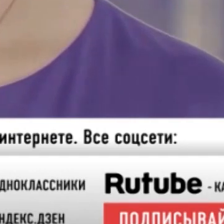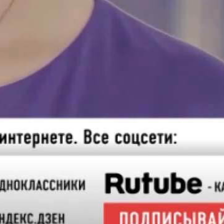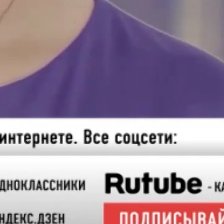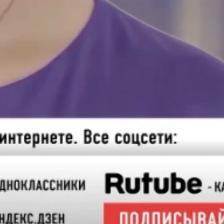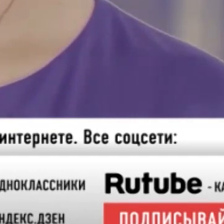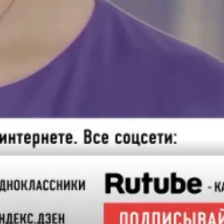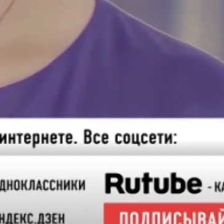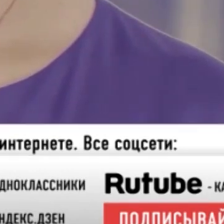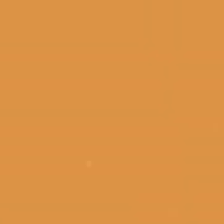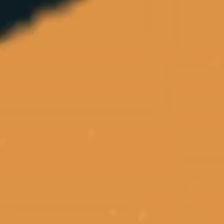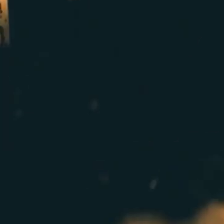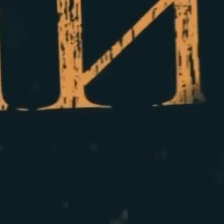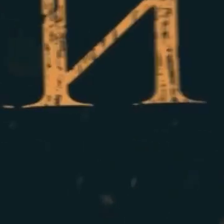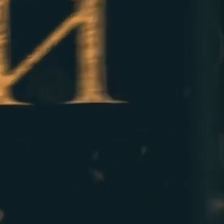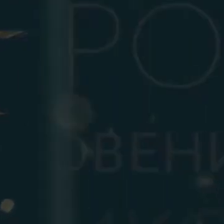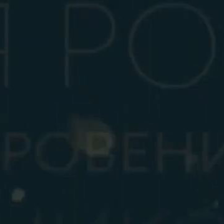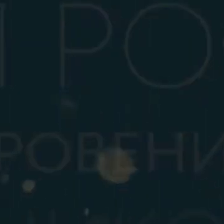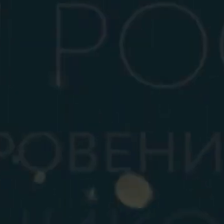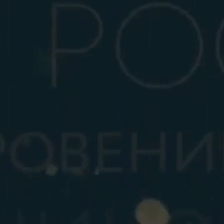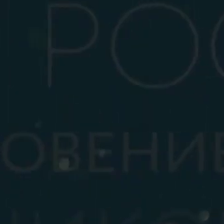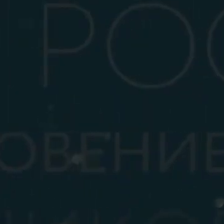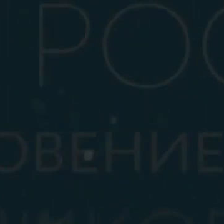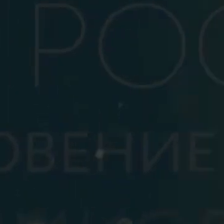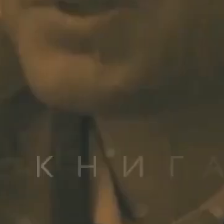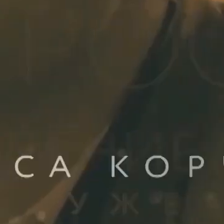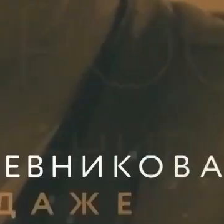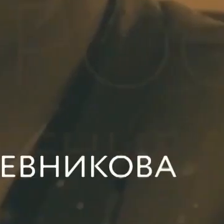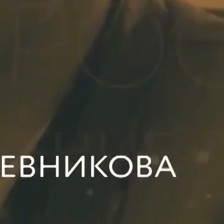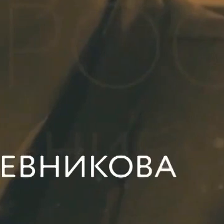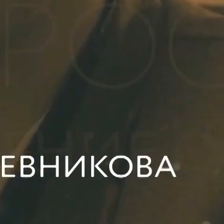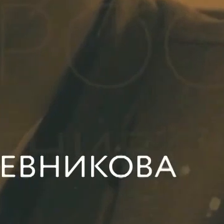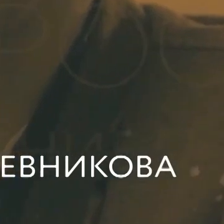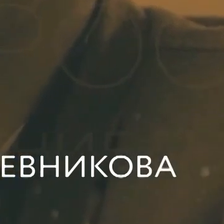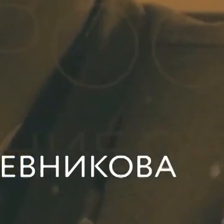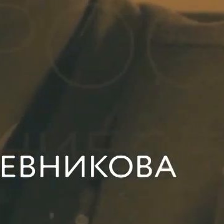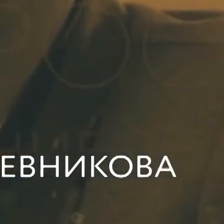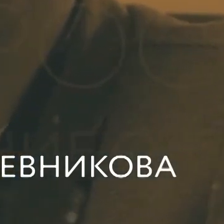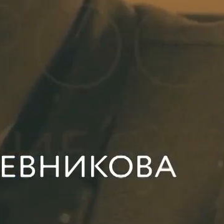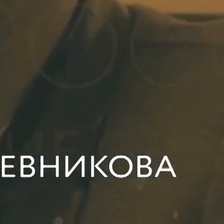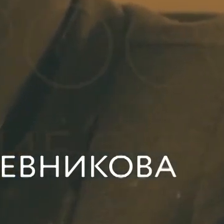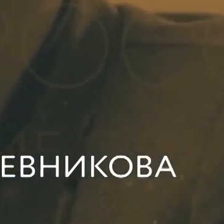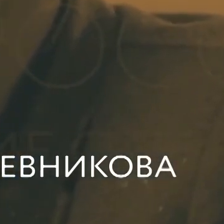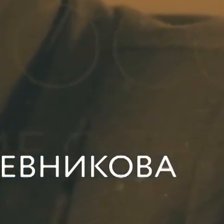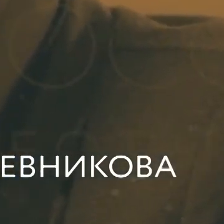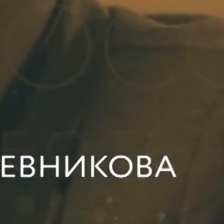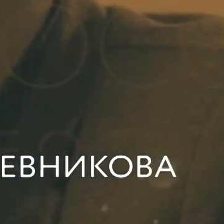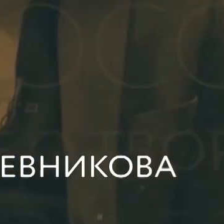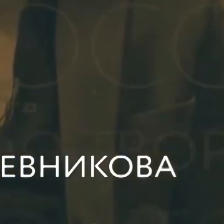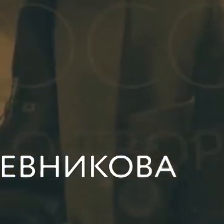RuTube канале книга Имя России духовная история страны известного журналиста и телеведущего Бориса